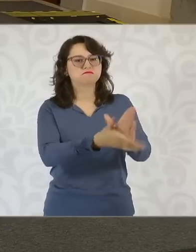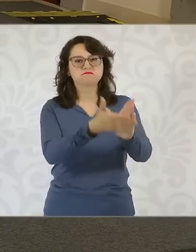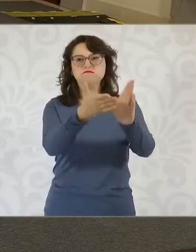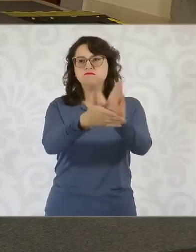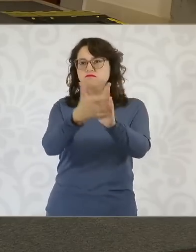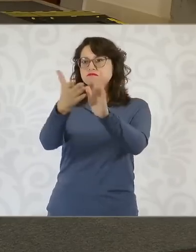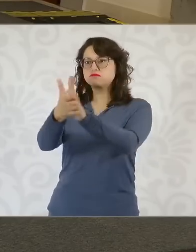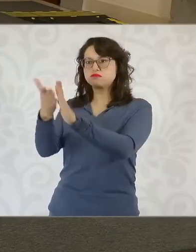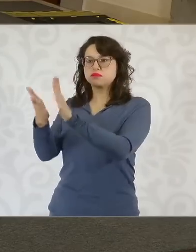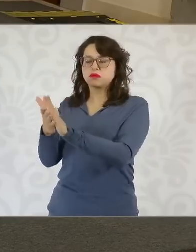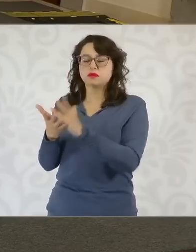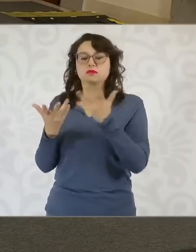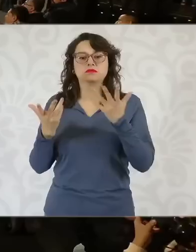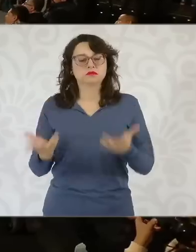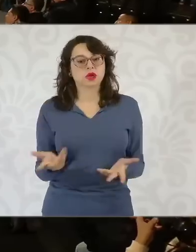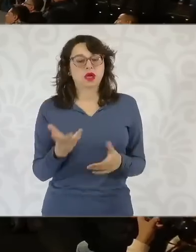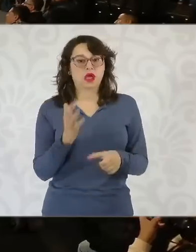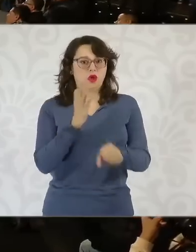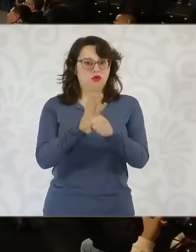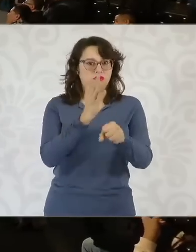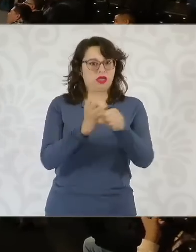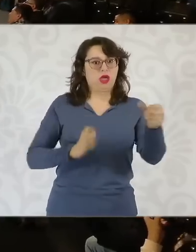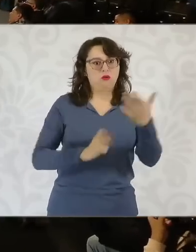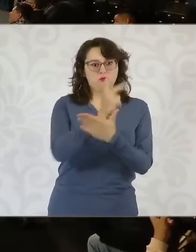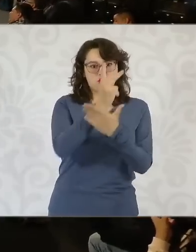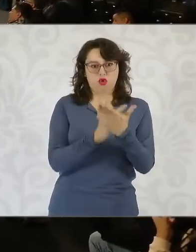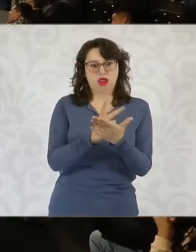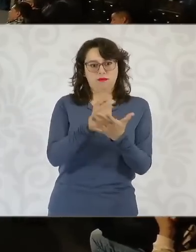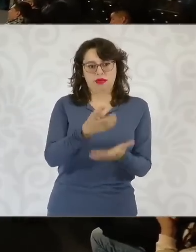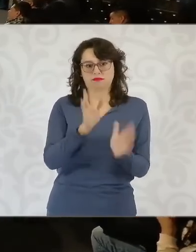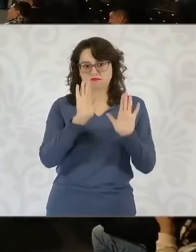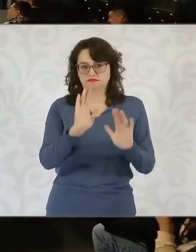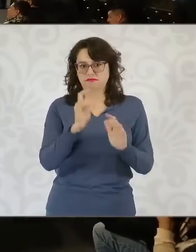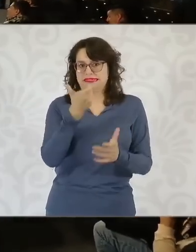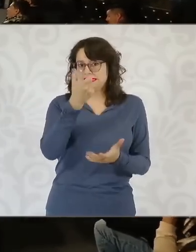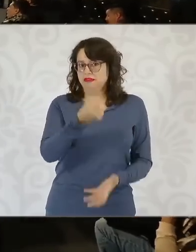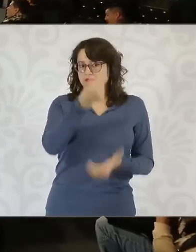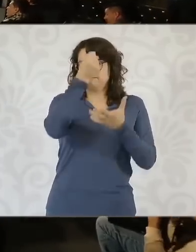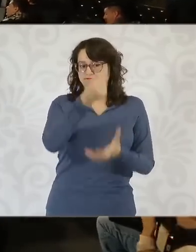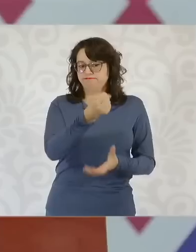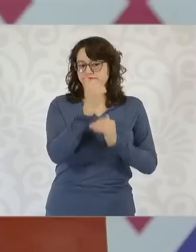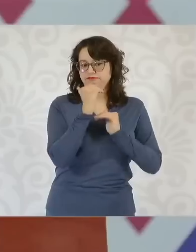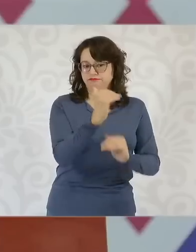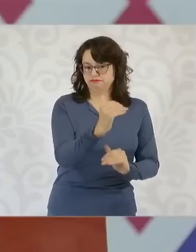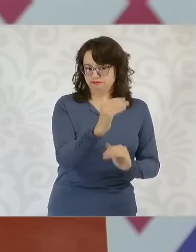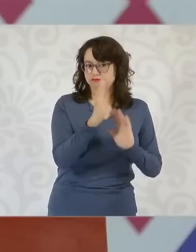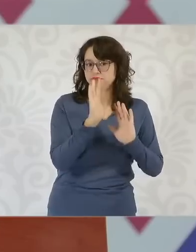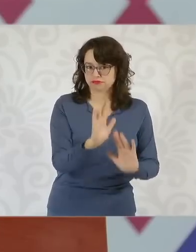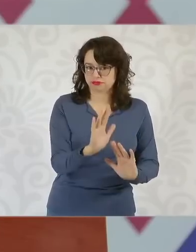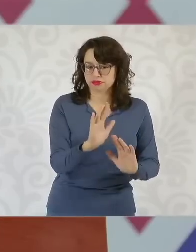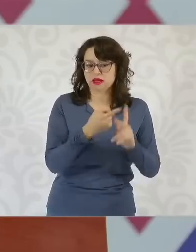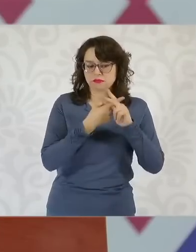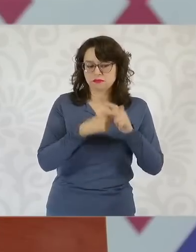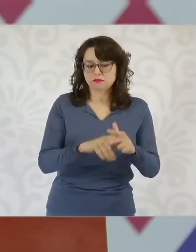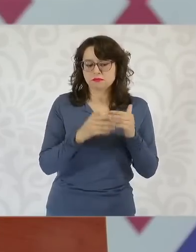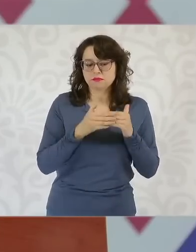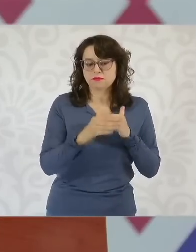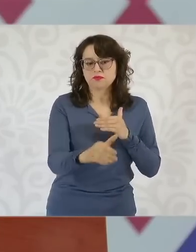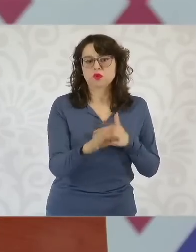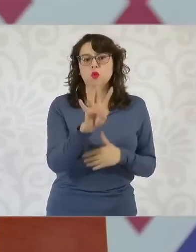más recursos pues vamos a intervenir en otros lados es una intervención de cerca de 4,000 km